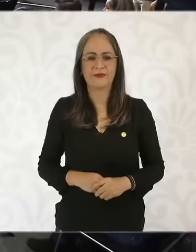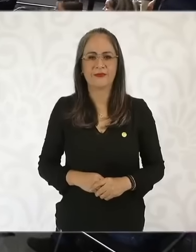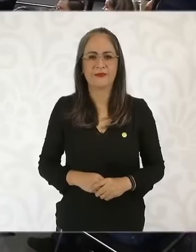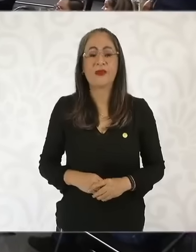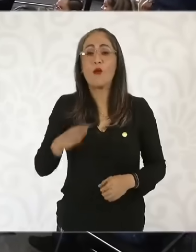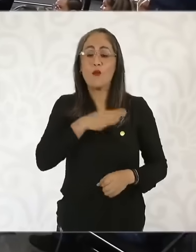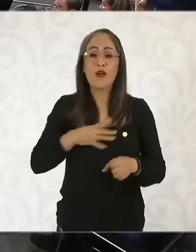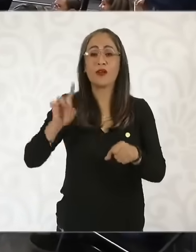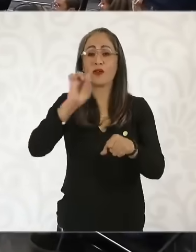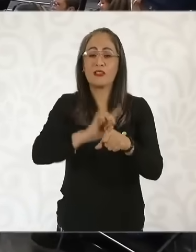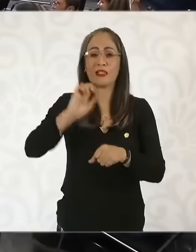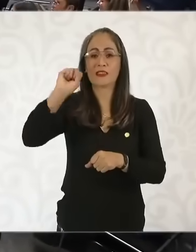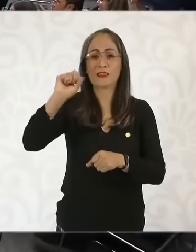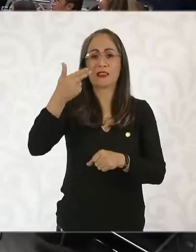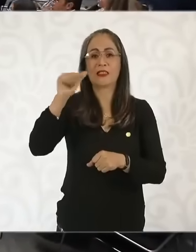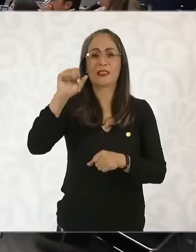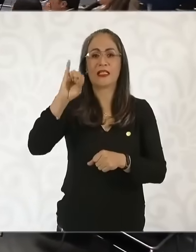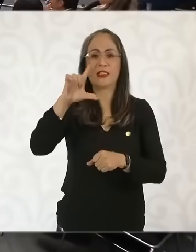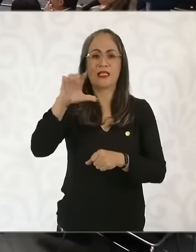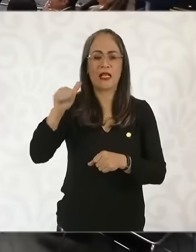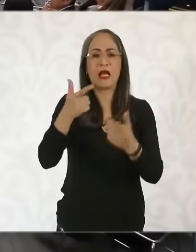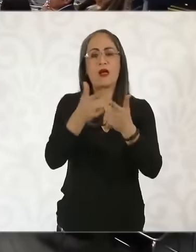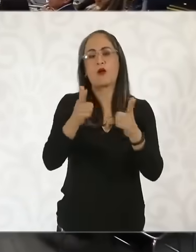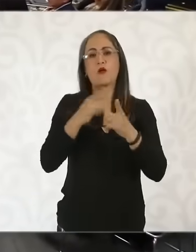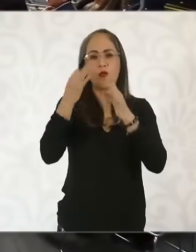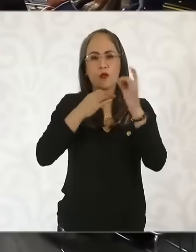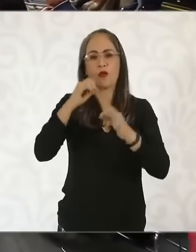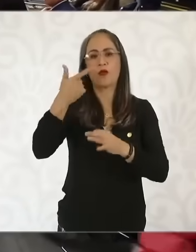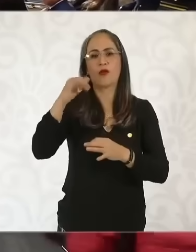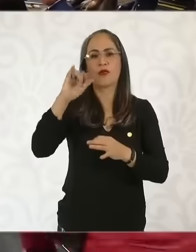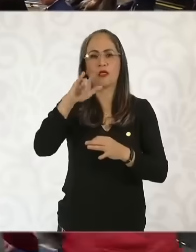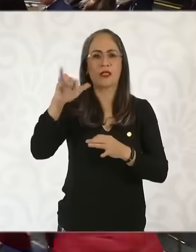Buenos días, Shaila Rosagel, corresponsal de Grupo Gil, el Imparcial de Sonora la Crónica de Mexicali